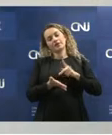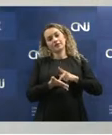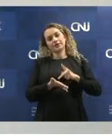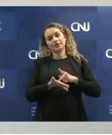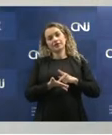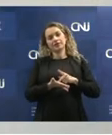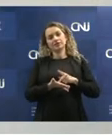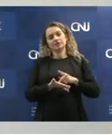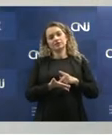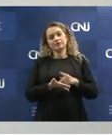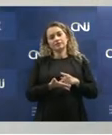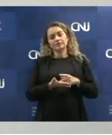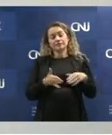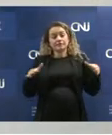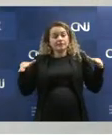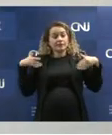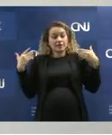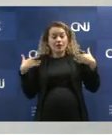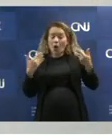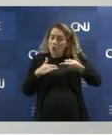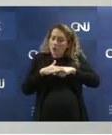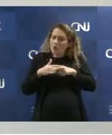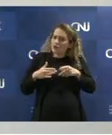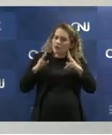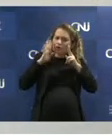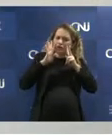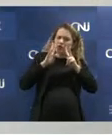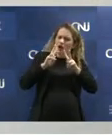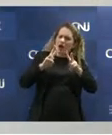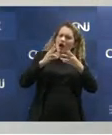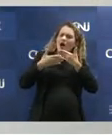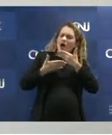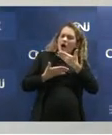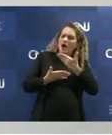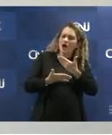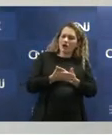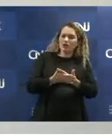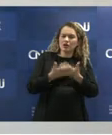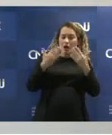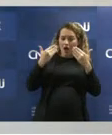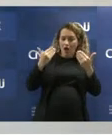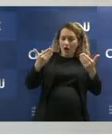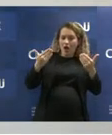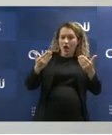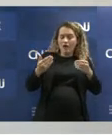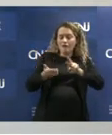goza de profunda admiração até do jurisdicionado, tendo em vista que várias associações